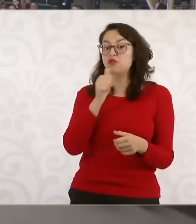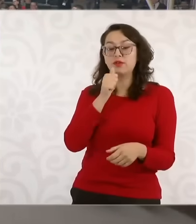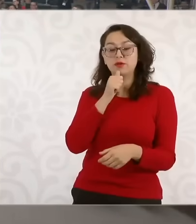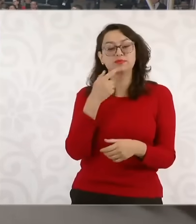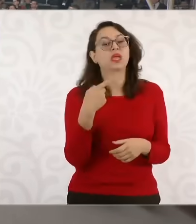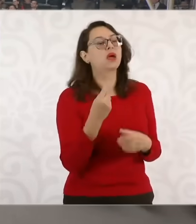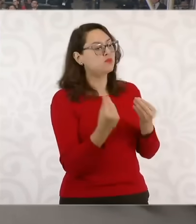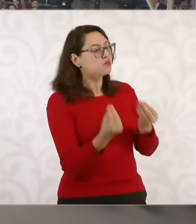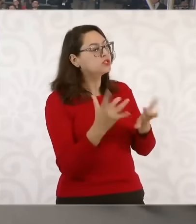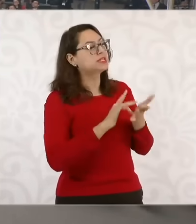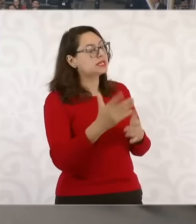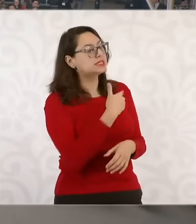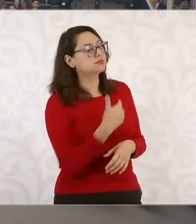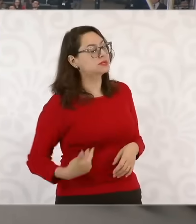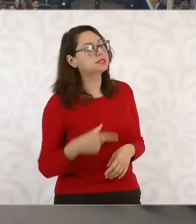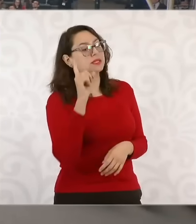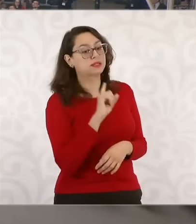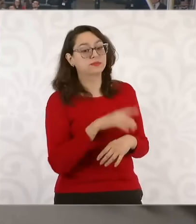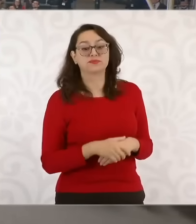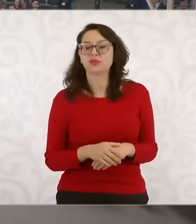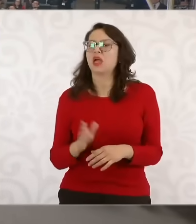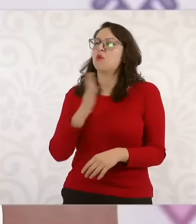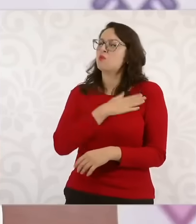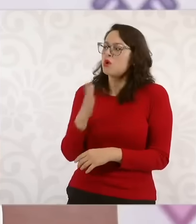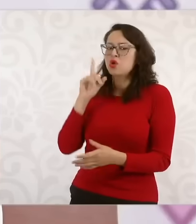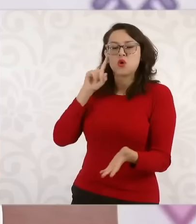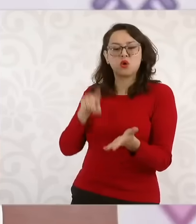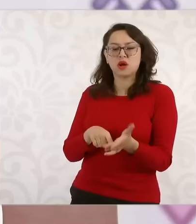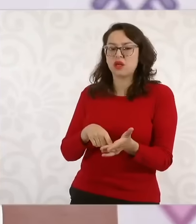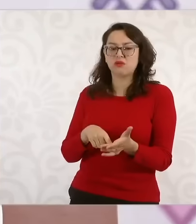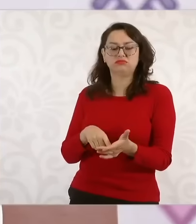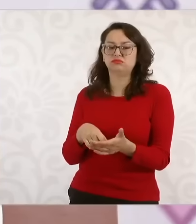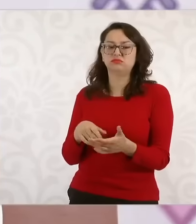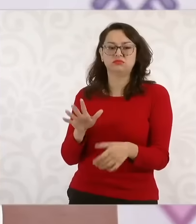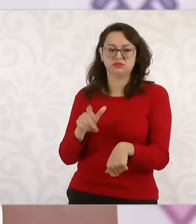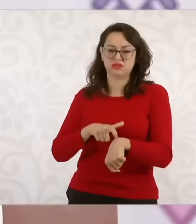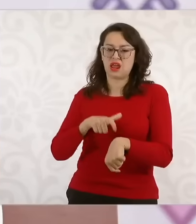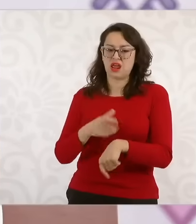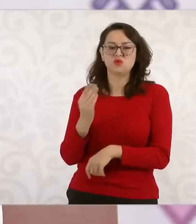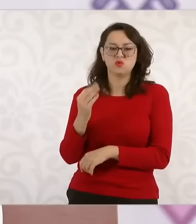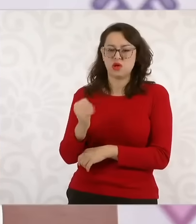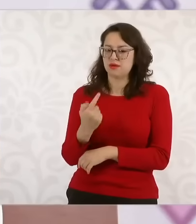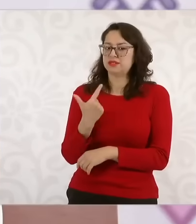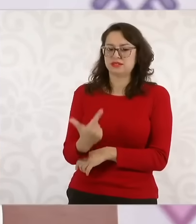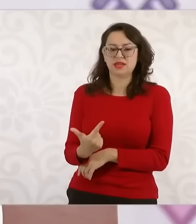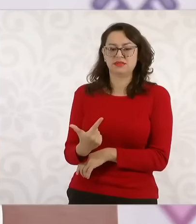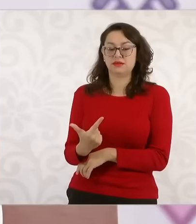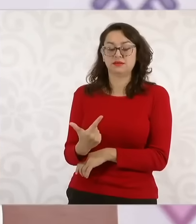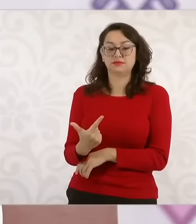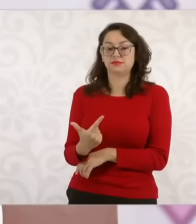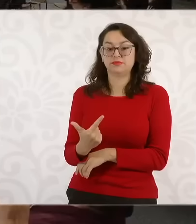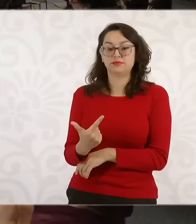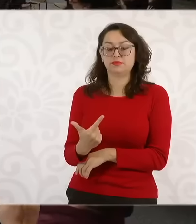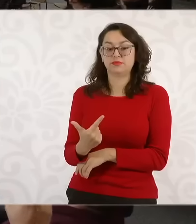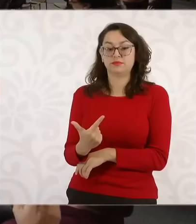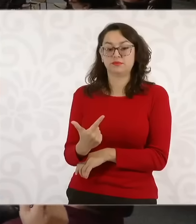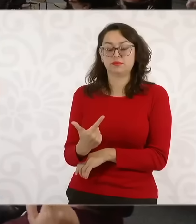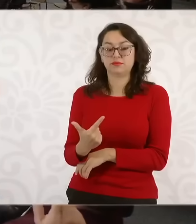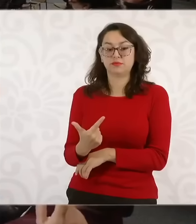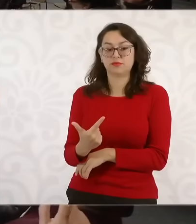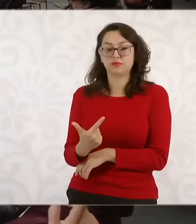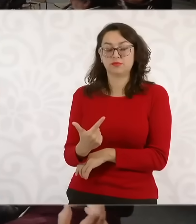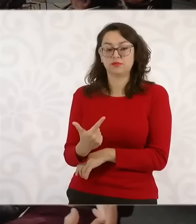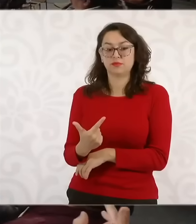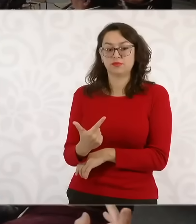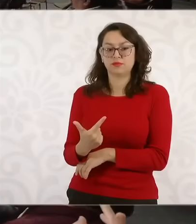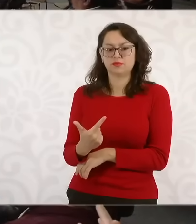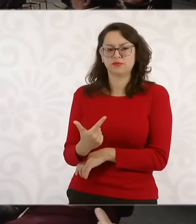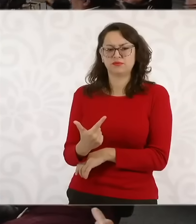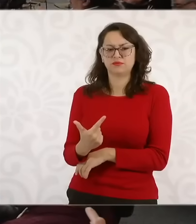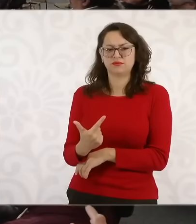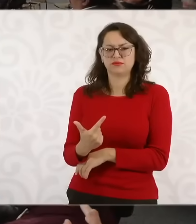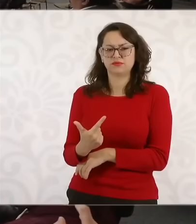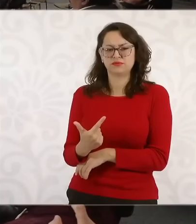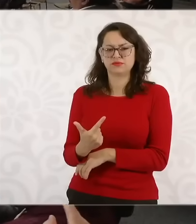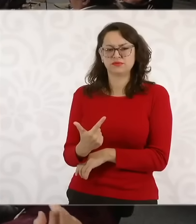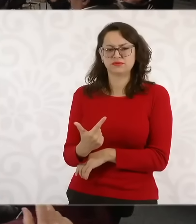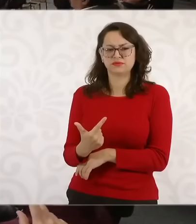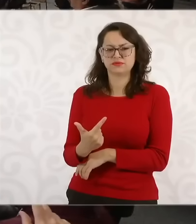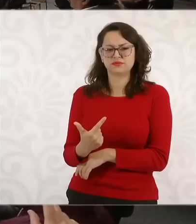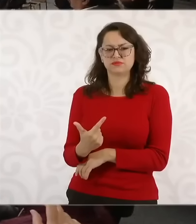Muchísimas gracias, presidenta. Bueno, yo creo que 97